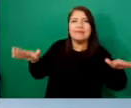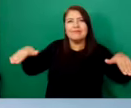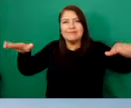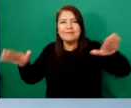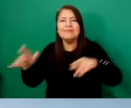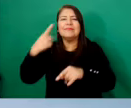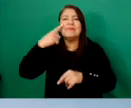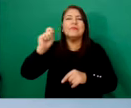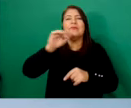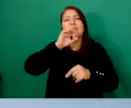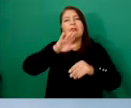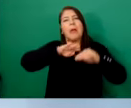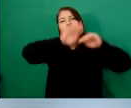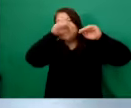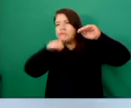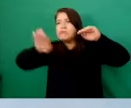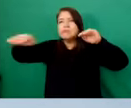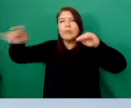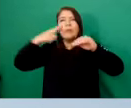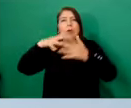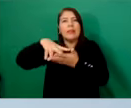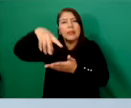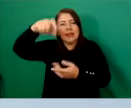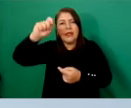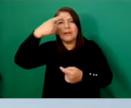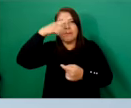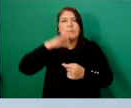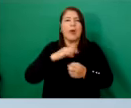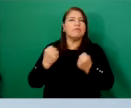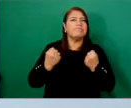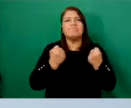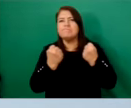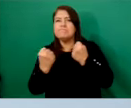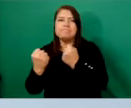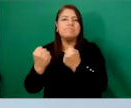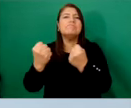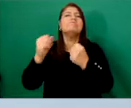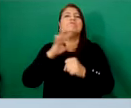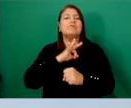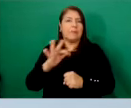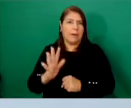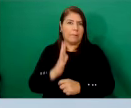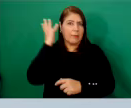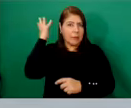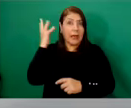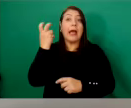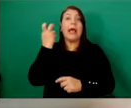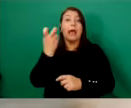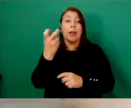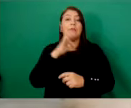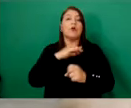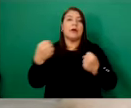emoción de andar por las dunas de arena en un 4X4 de alta potencia,que nos lleva hasta